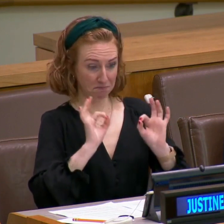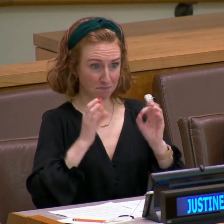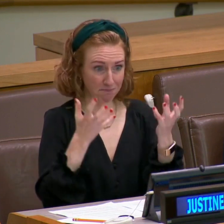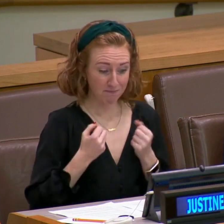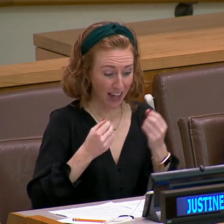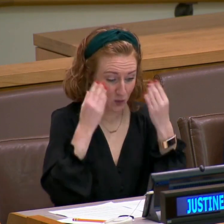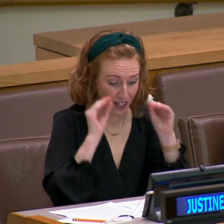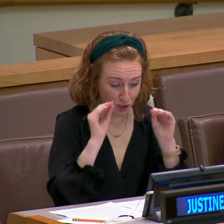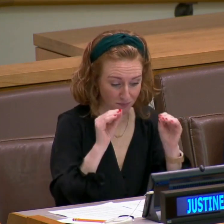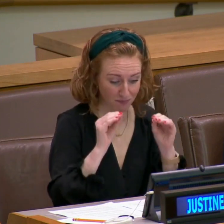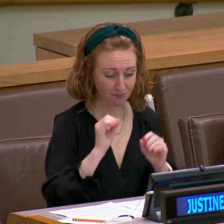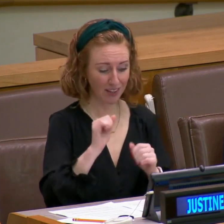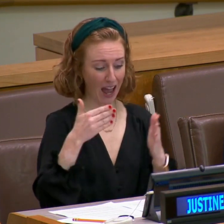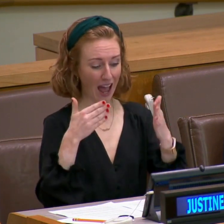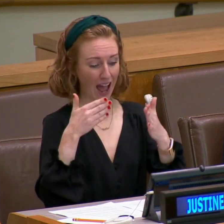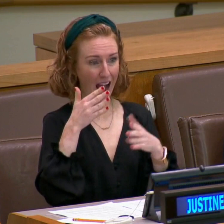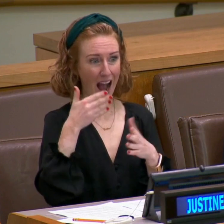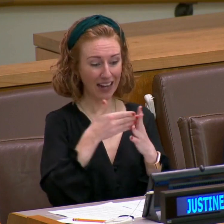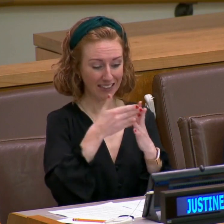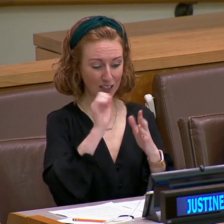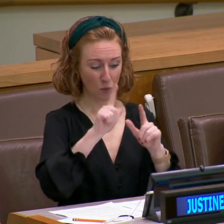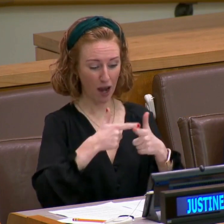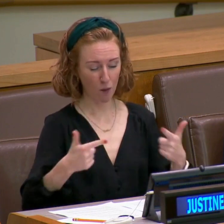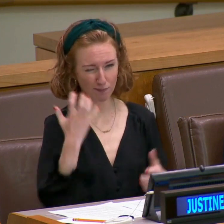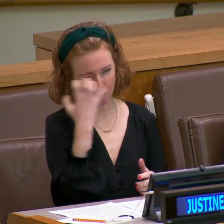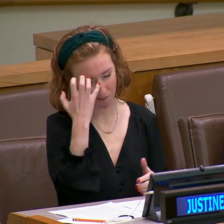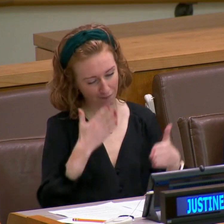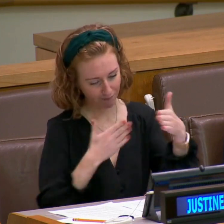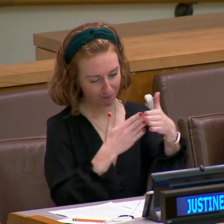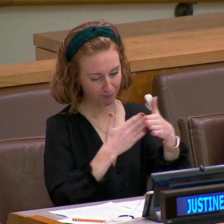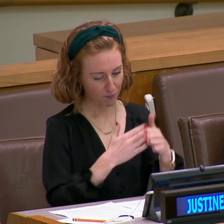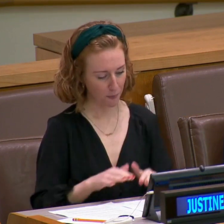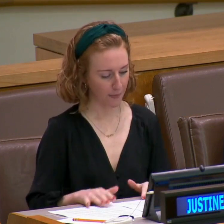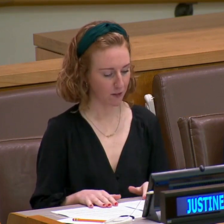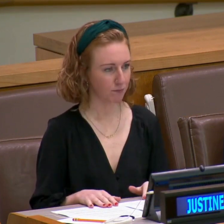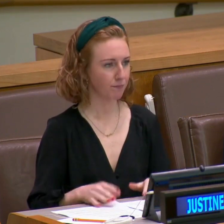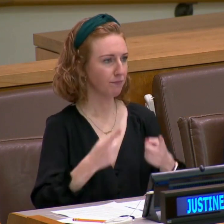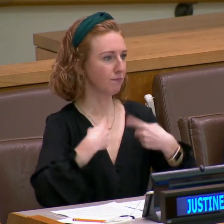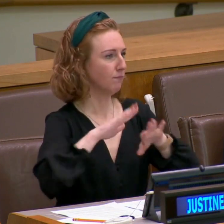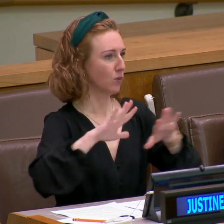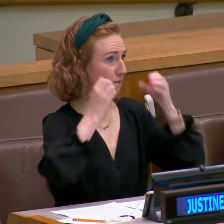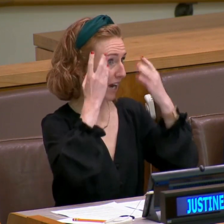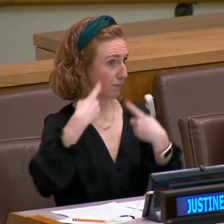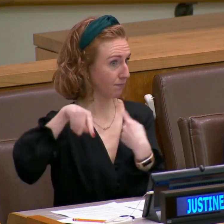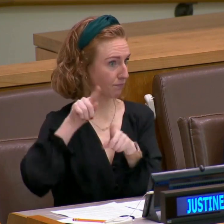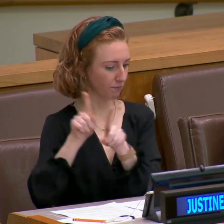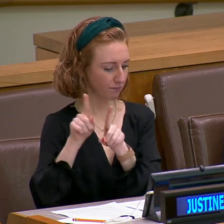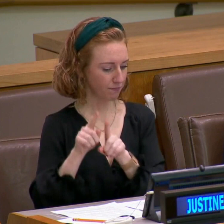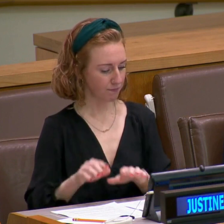siquiera reciben educación, y el acceso al lenguaje es muy limitado. No nos olvidemos de ellas